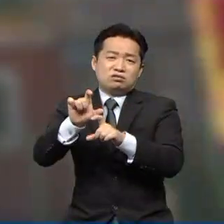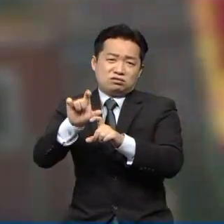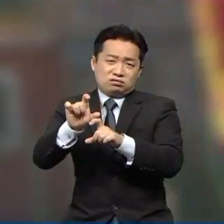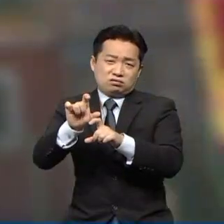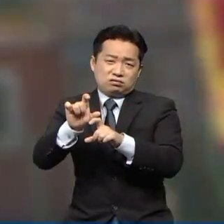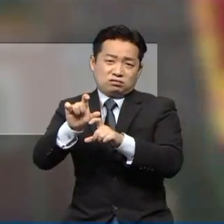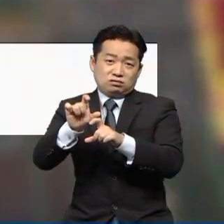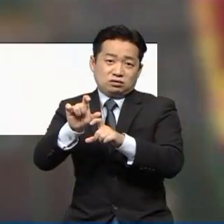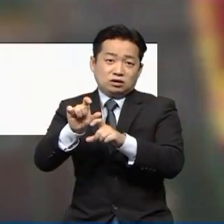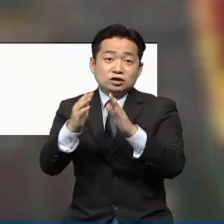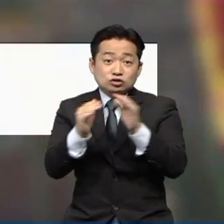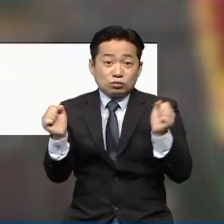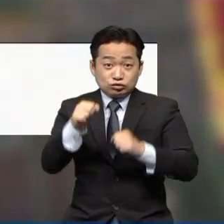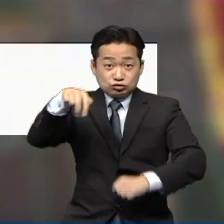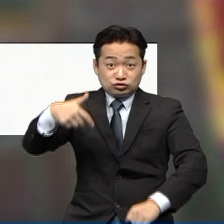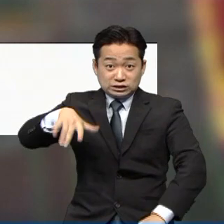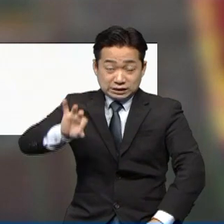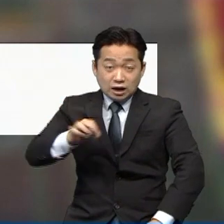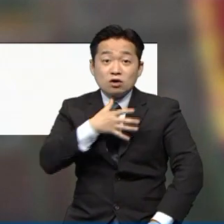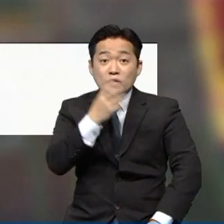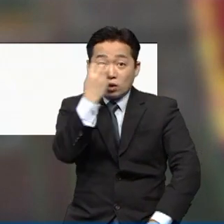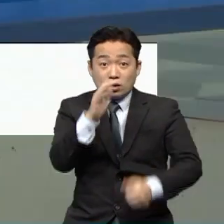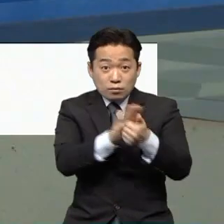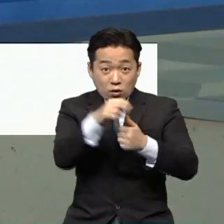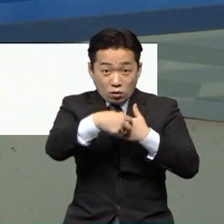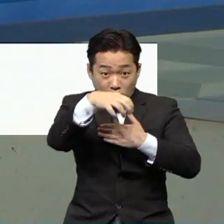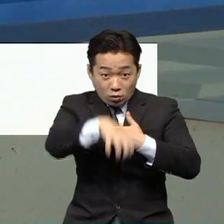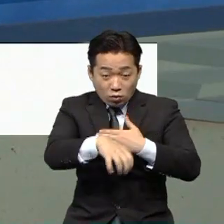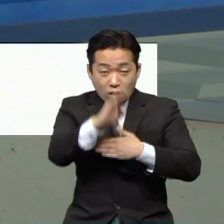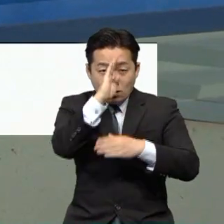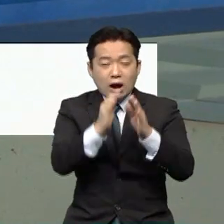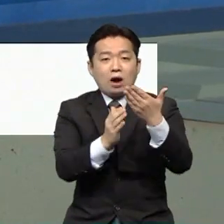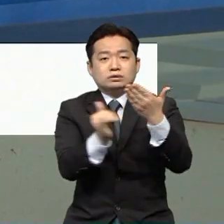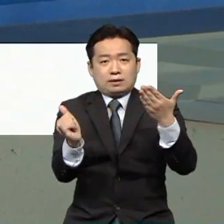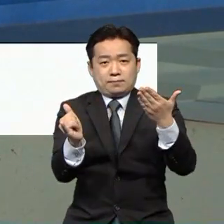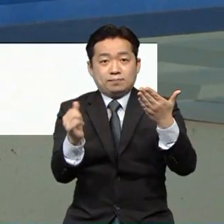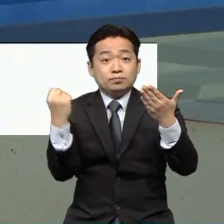전북 순창의 한 요양병원에서도 환자 9명을 포함해 오늘 하루 14명의 확진자가